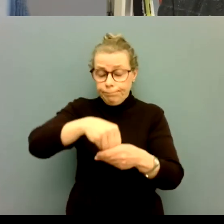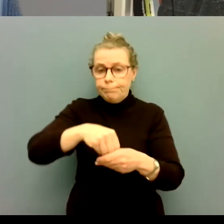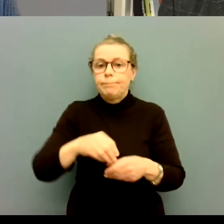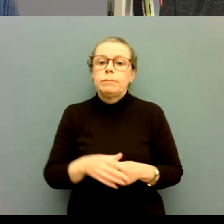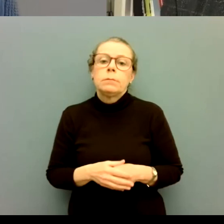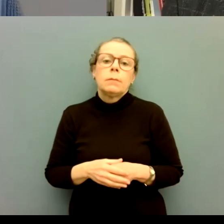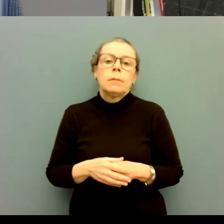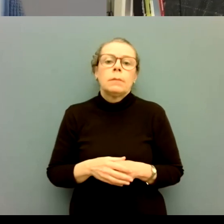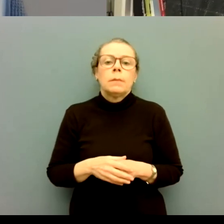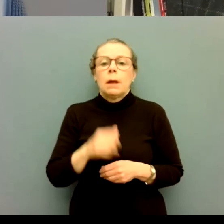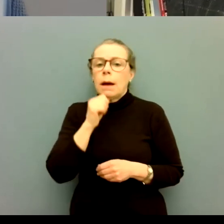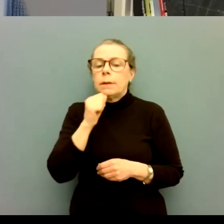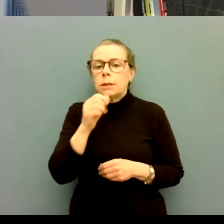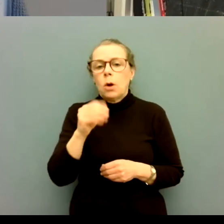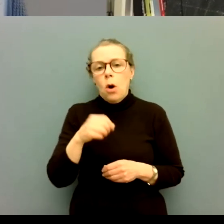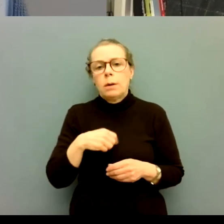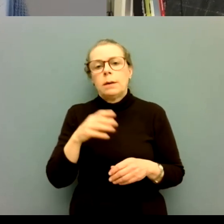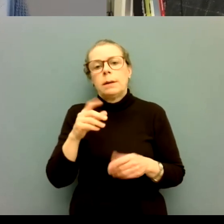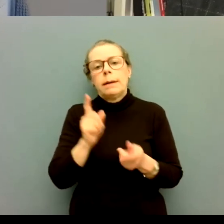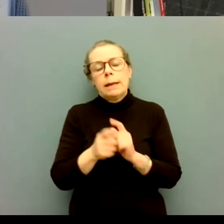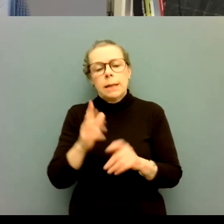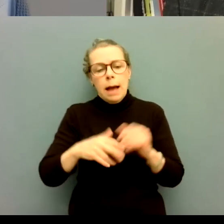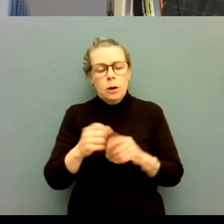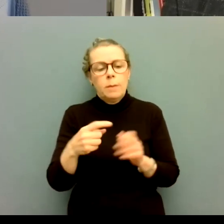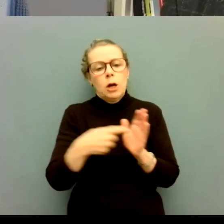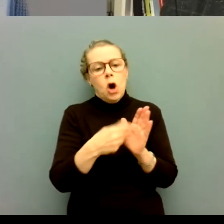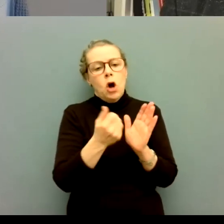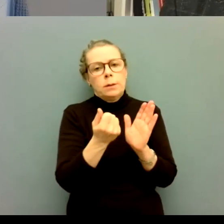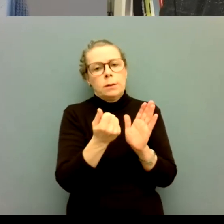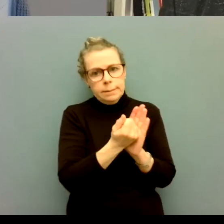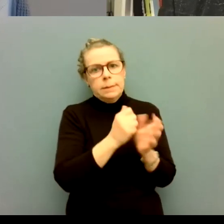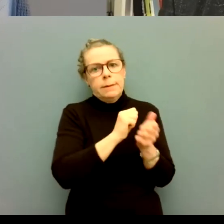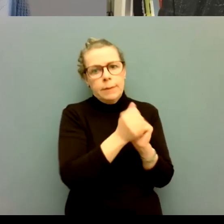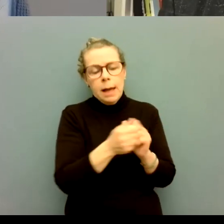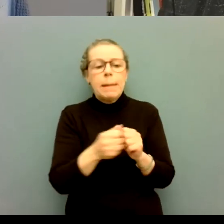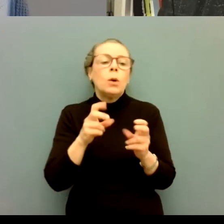Dels kan det handla om lagändringar, men det är framförallt kommuner-